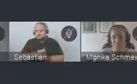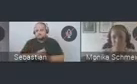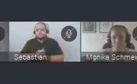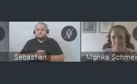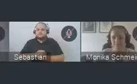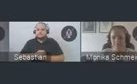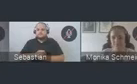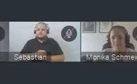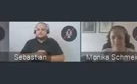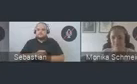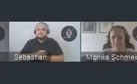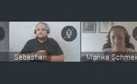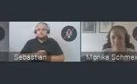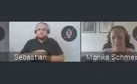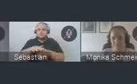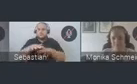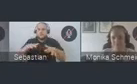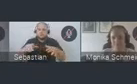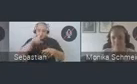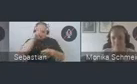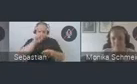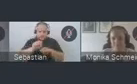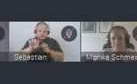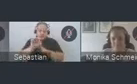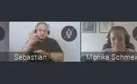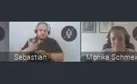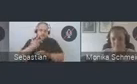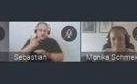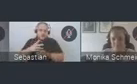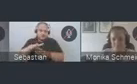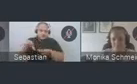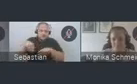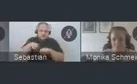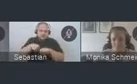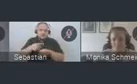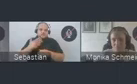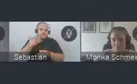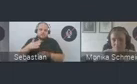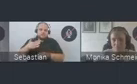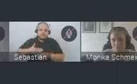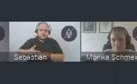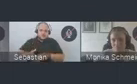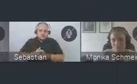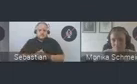Wiemy, że duża część z was jest z nami już od trzech lat, więc to szmat czasu, i jest nam bardzo miło,